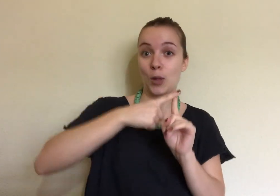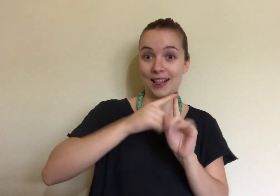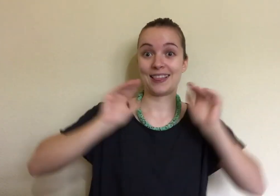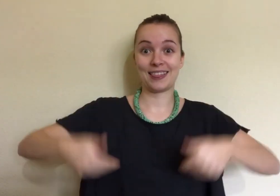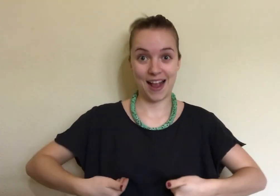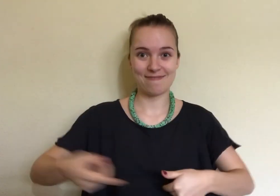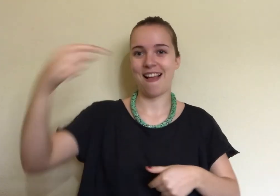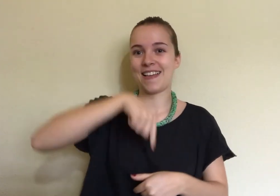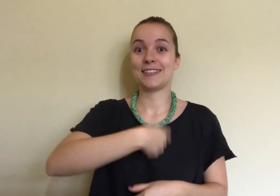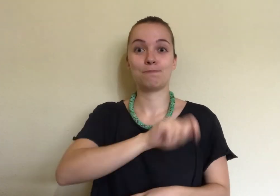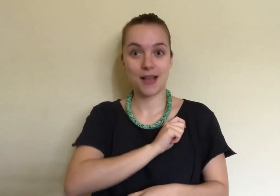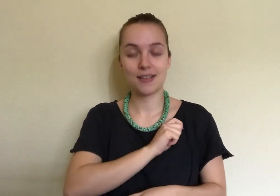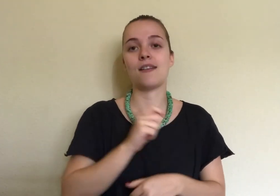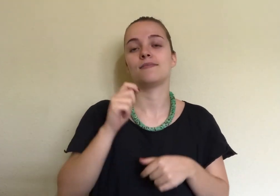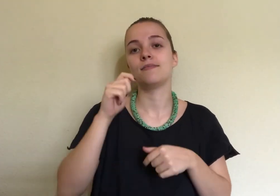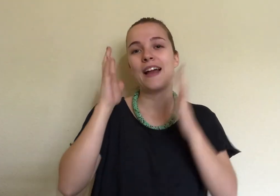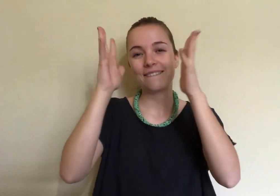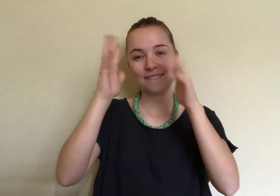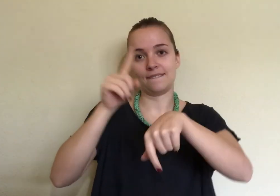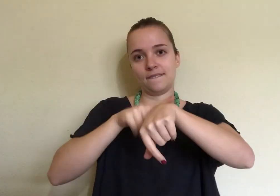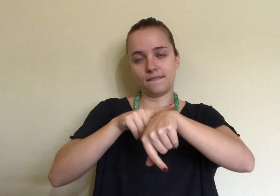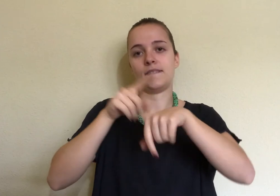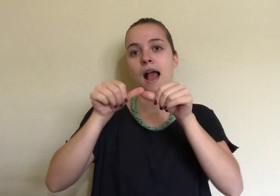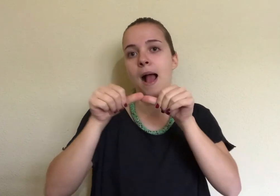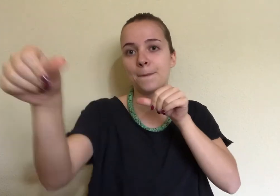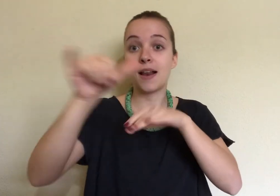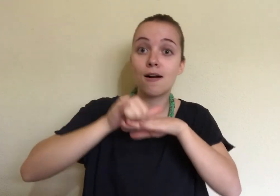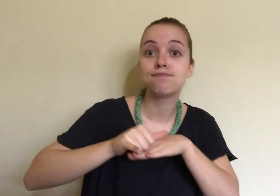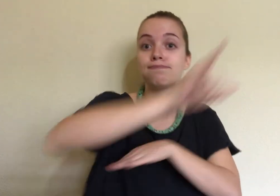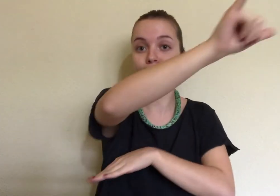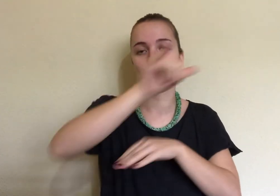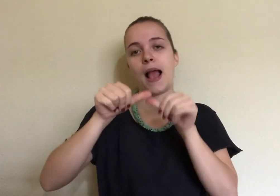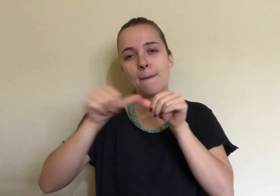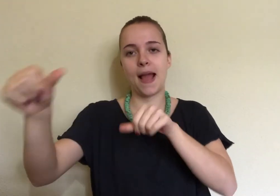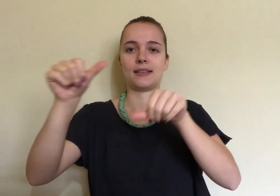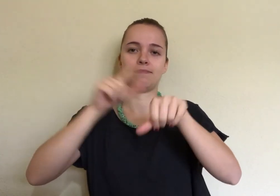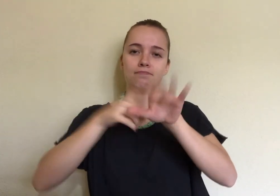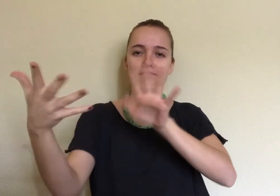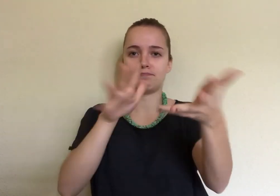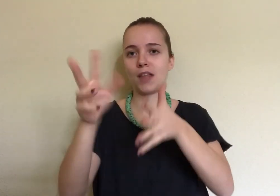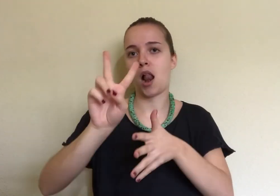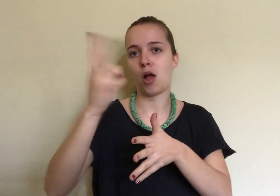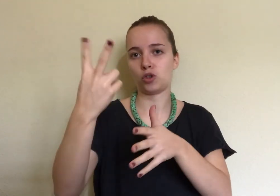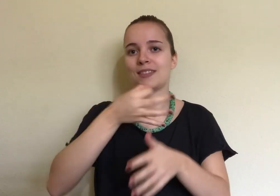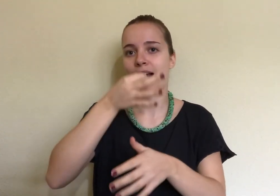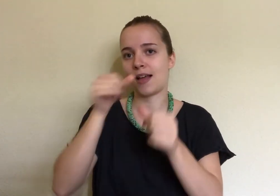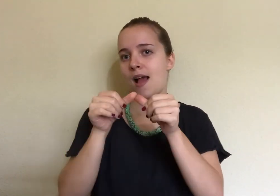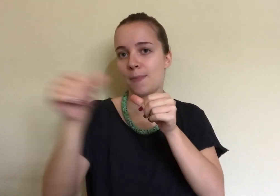La vuelta a España deberá ser a partir de las 14:00h aproximadamente.